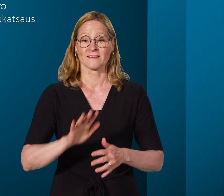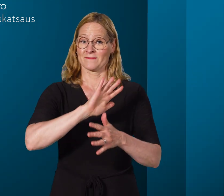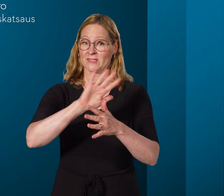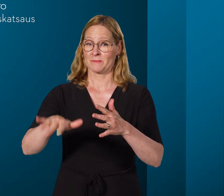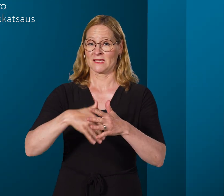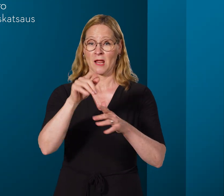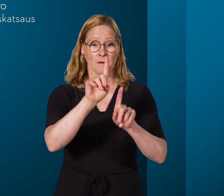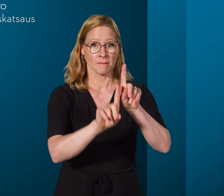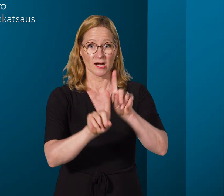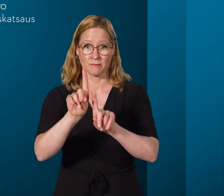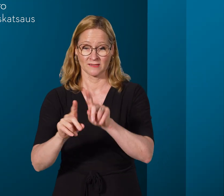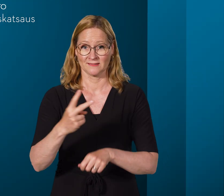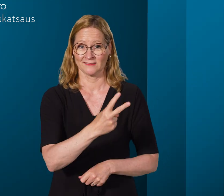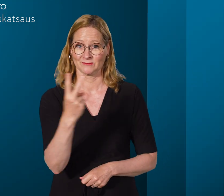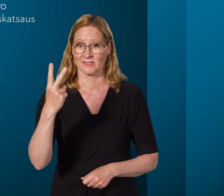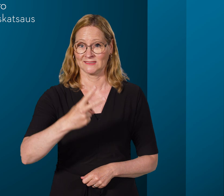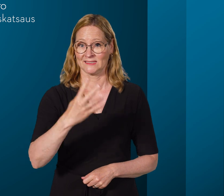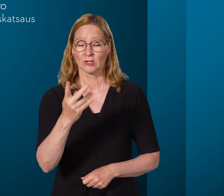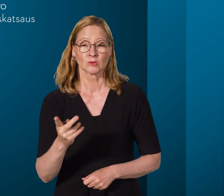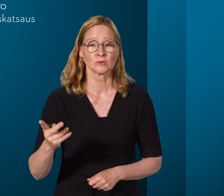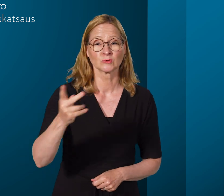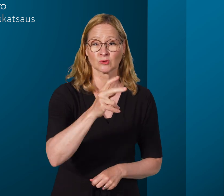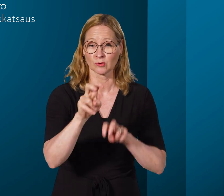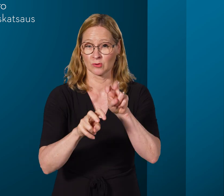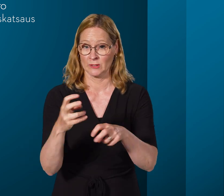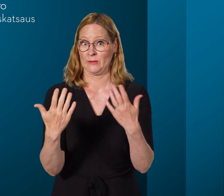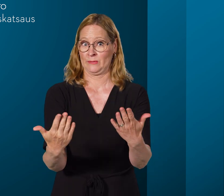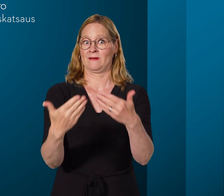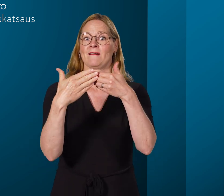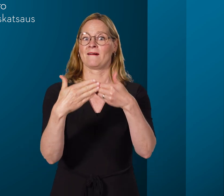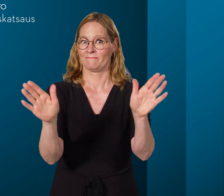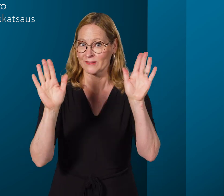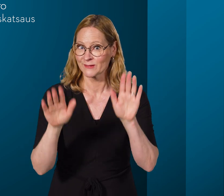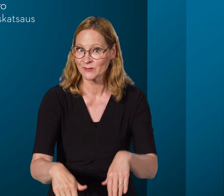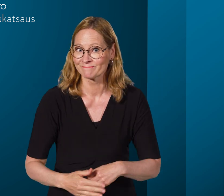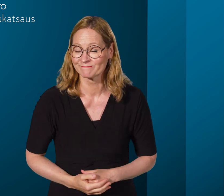Viittomakielibarometri 2024 -kyselytutkimus on nyt avattu.